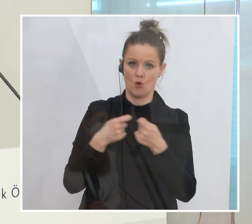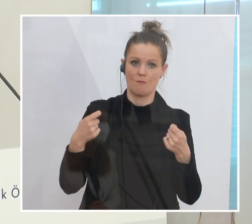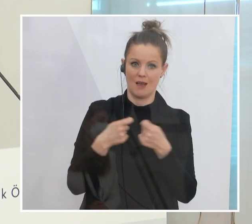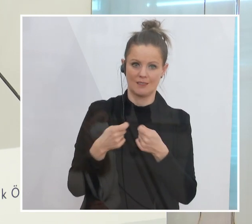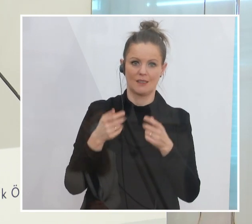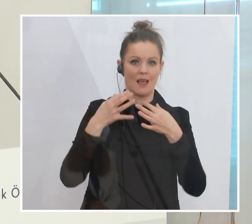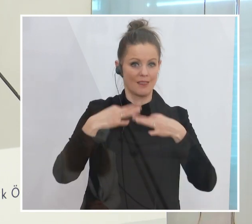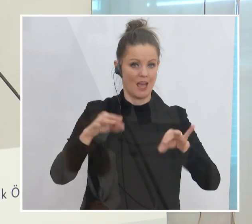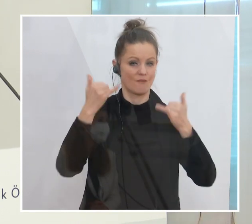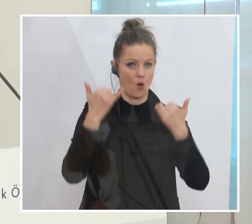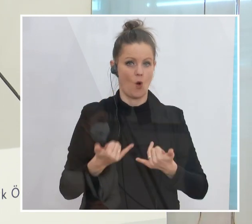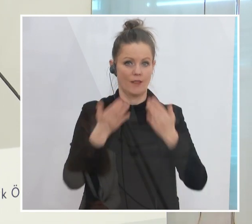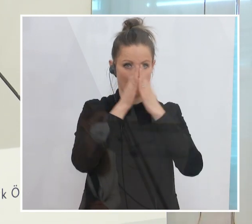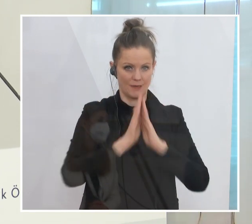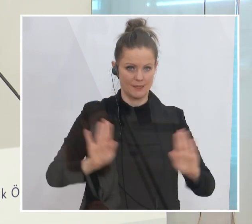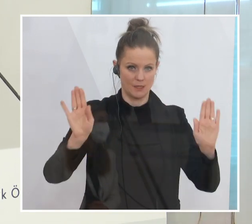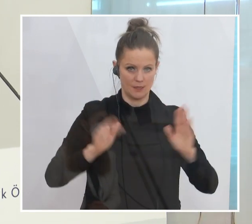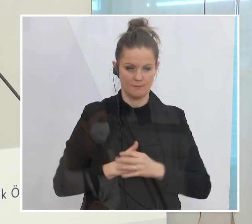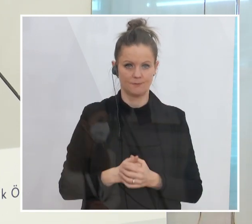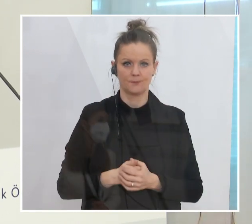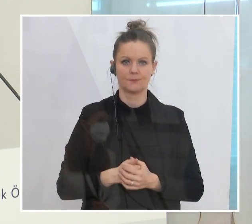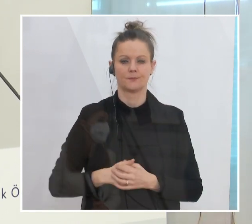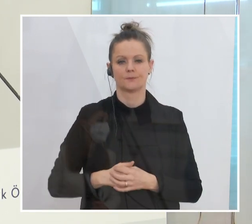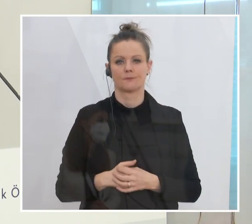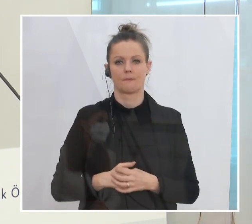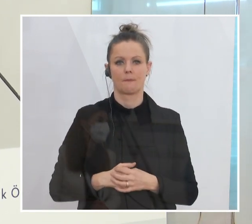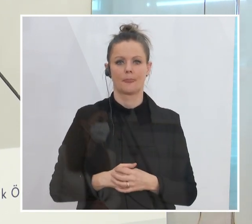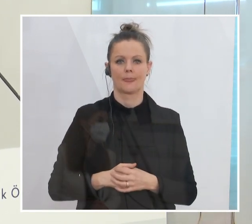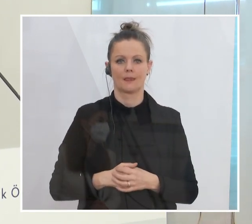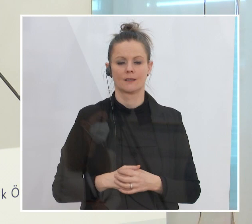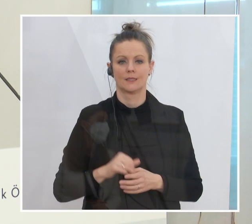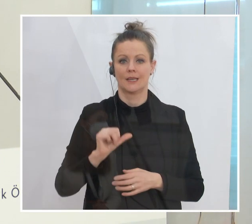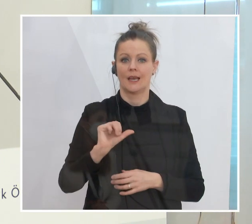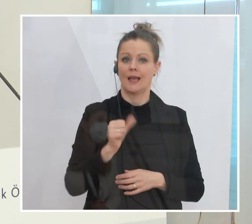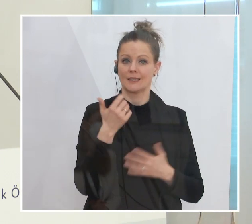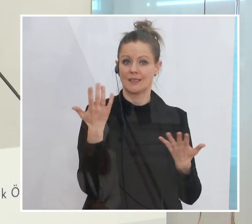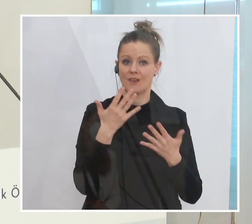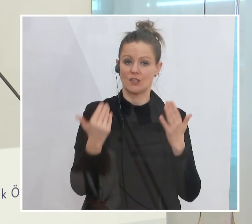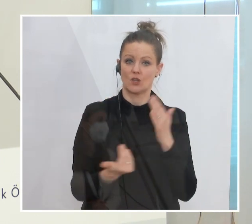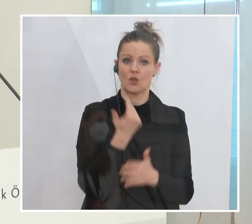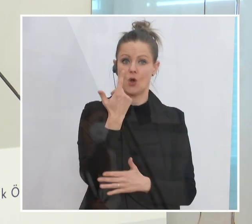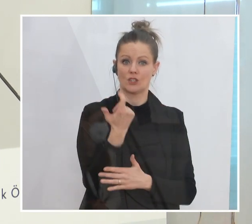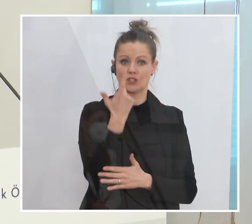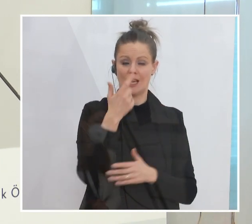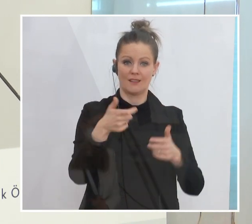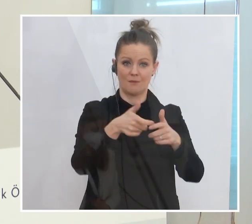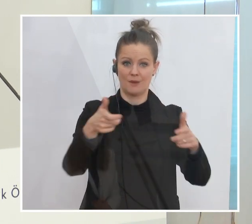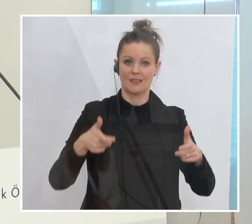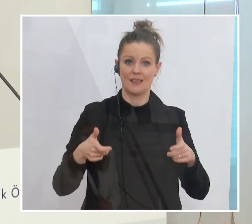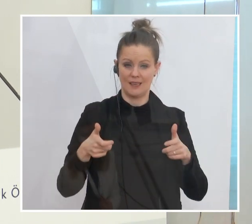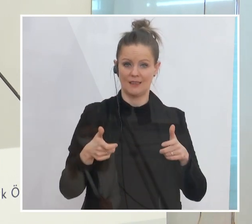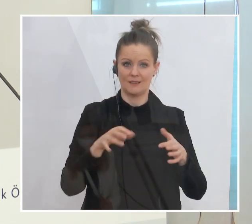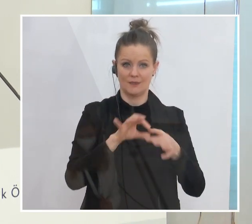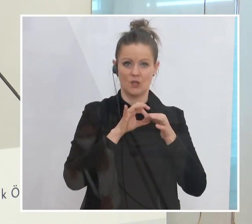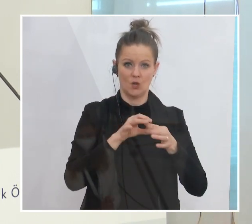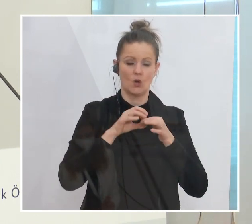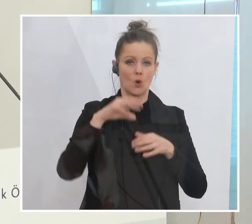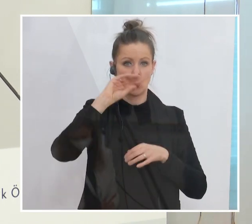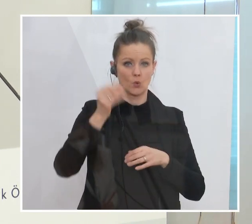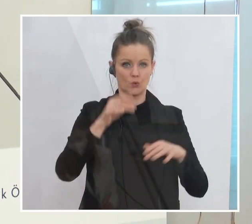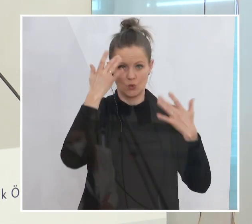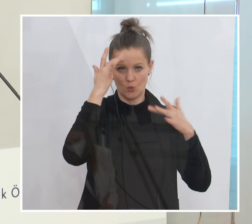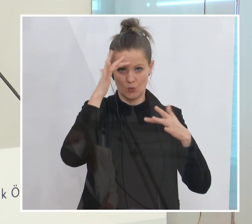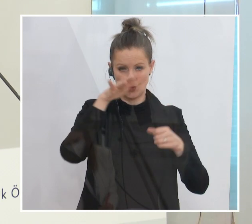heute vorstellen: Als erstes ein Neustartpaket für die Kunst- und Kulturbranche mit einem Volumen von